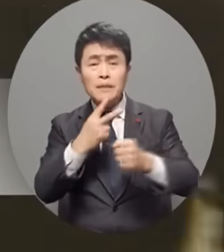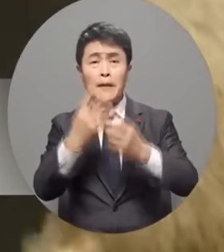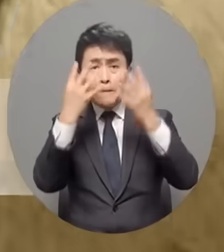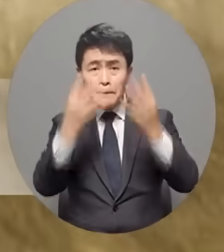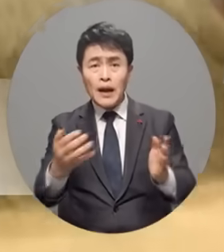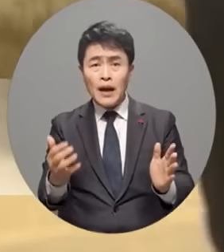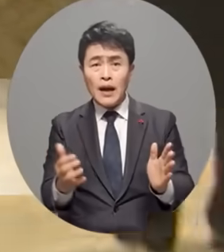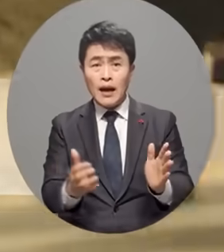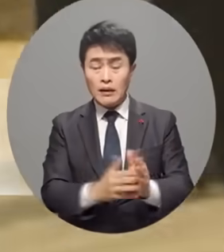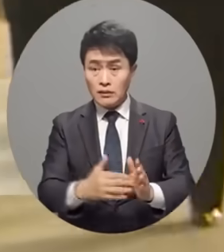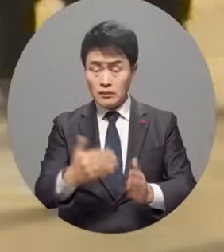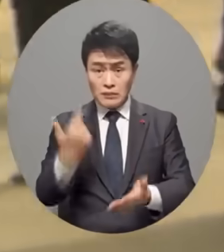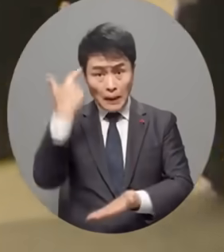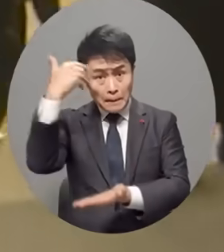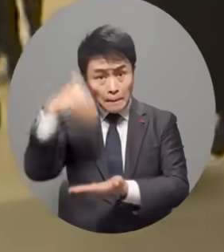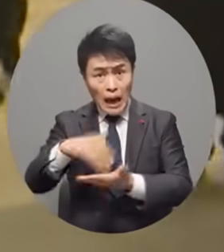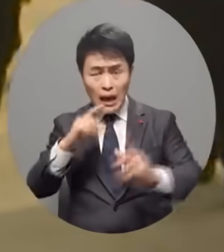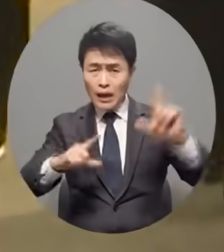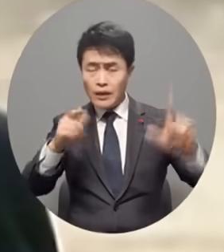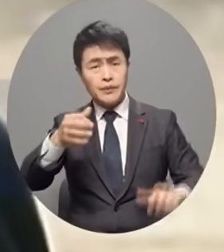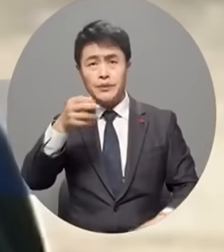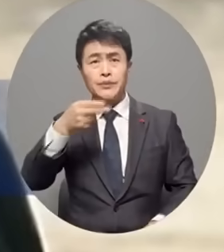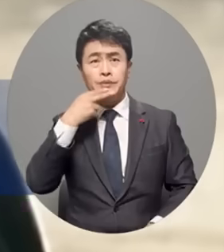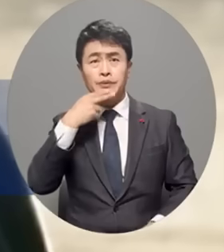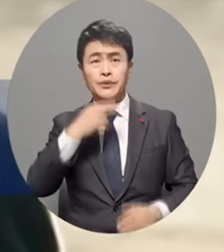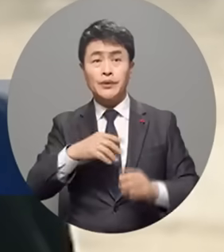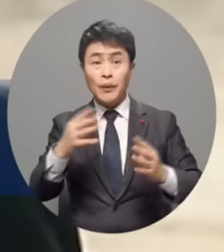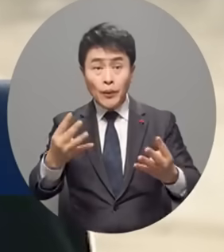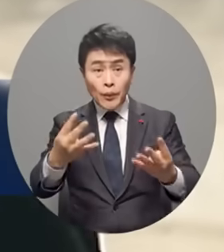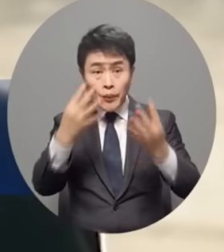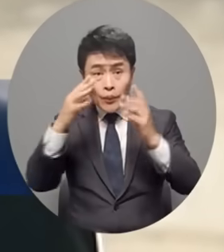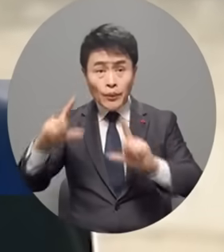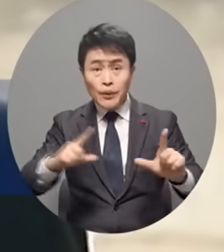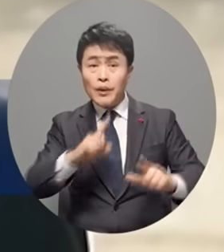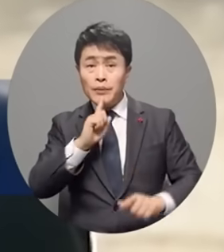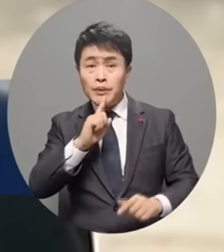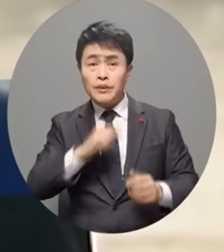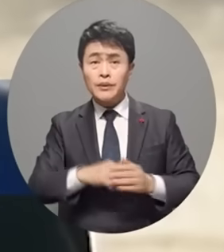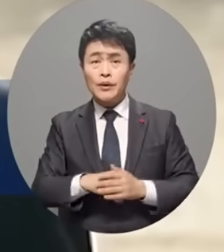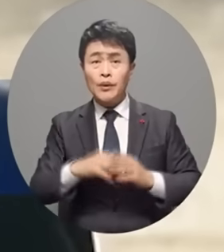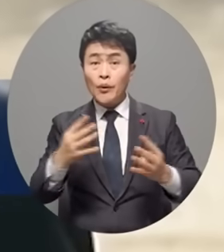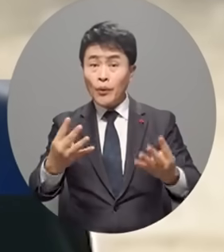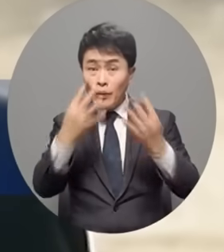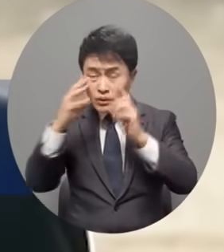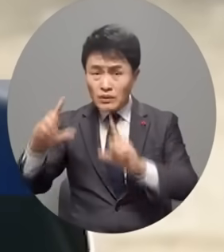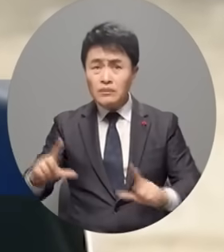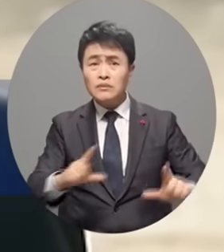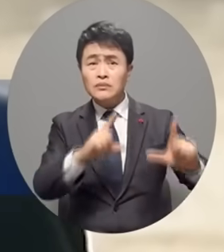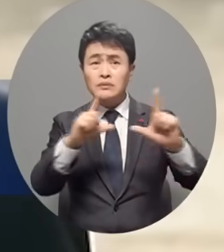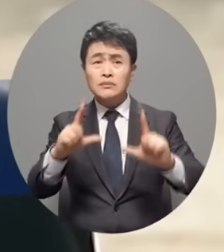(기자) 전두환과 노태우는 수감된 지 2년 만에 풀려났지만 반성은 없었습니다.